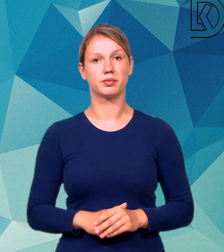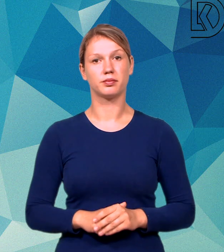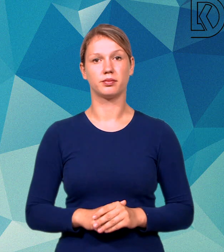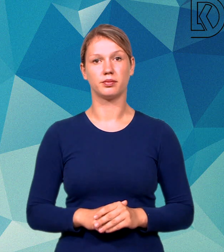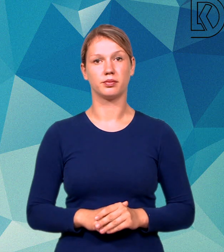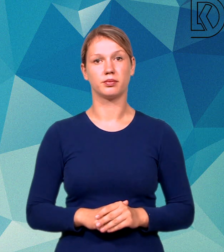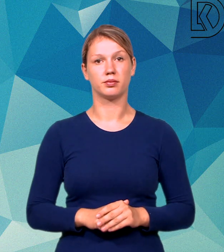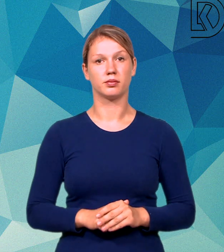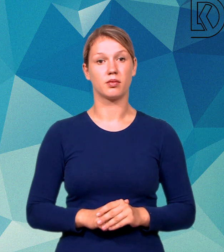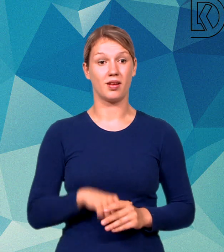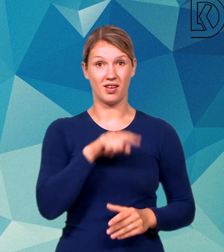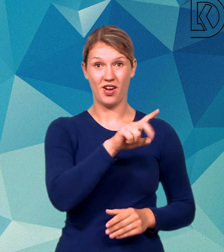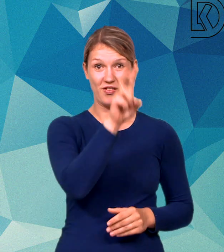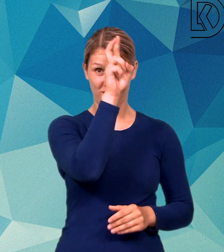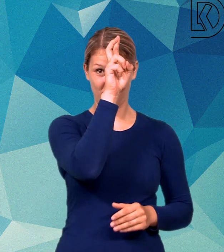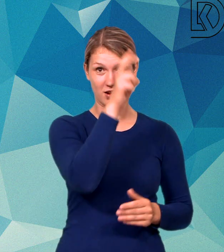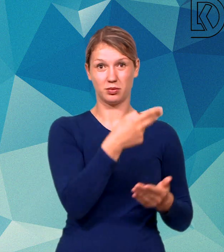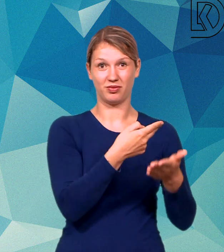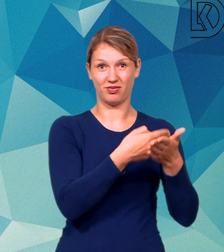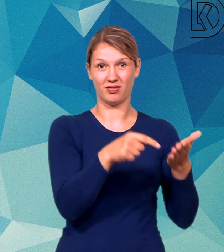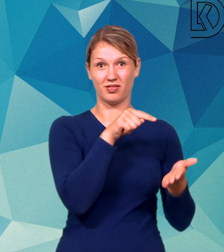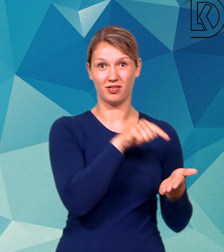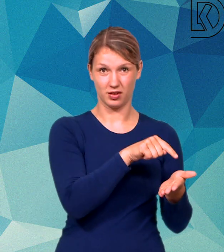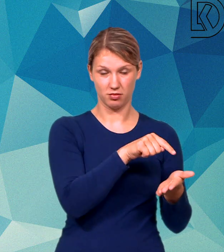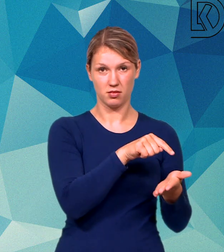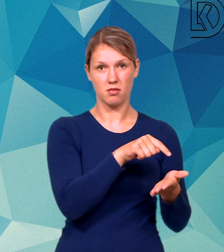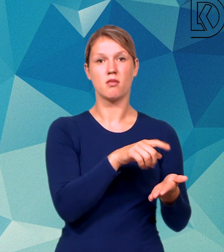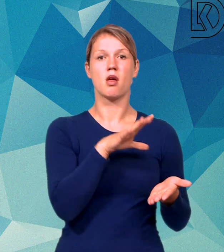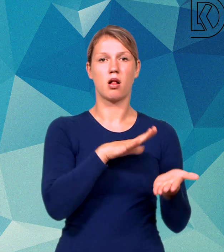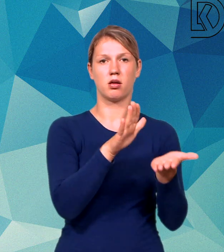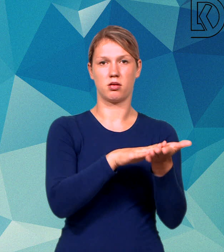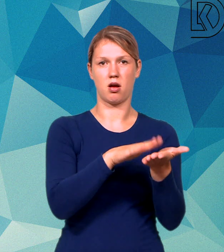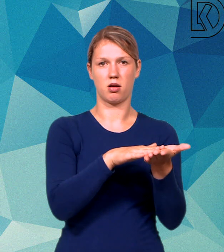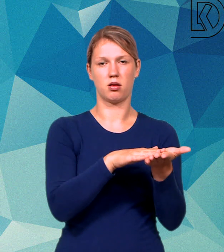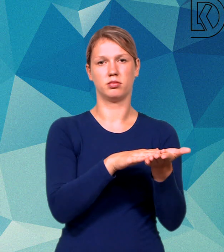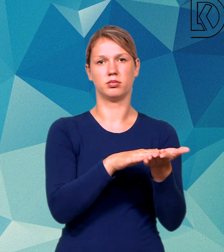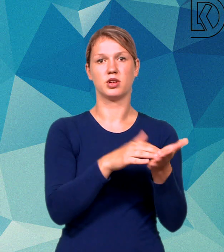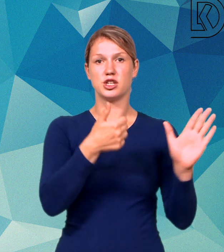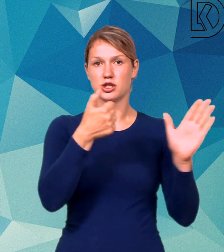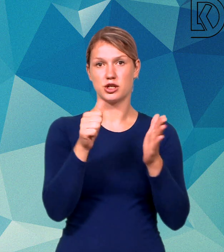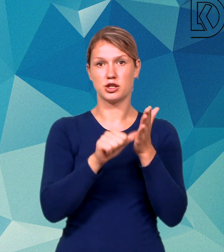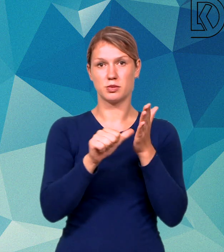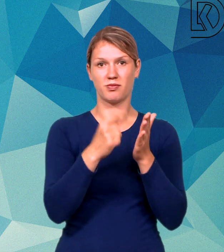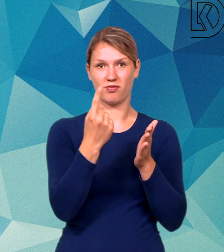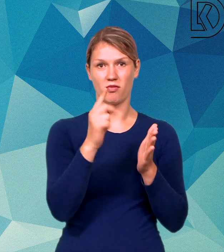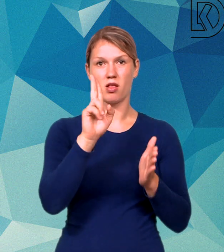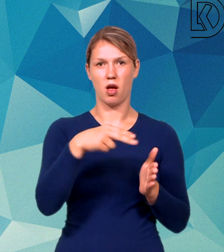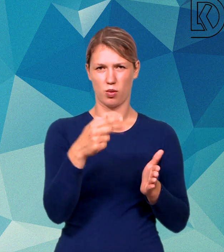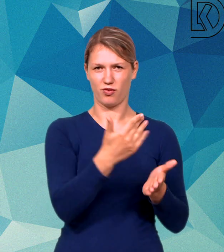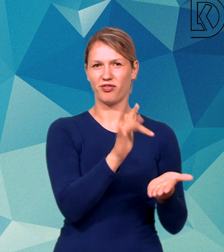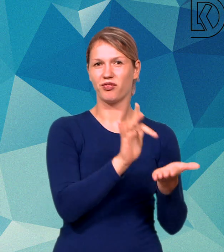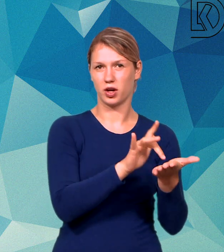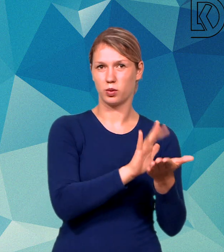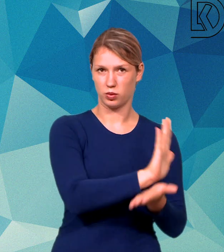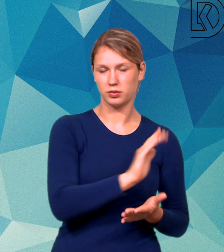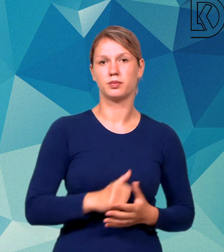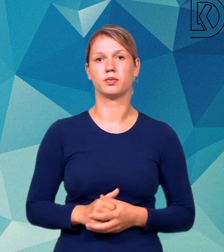Valstybinių įmonių darbuotojai į rankas vidutiniškai gauna 661 eur.,